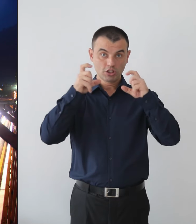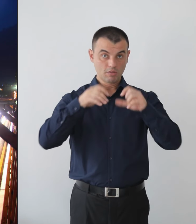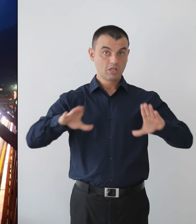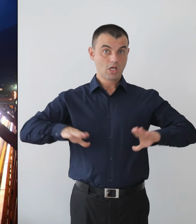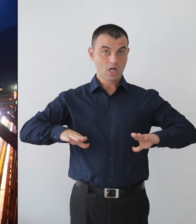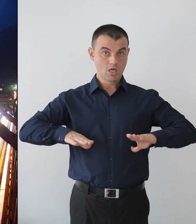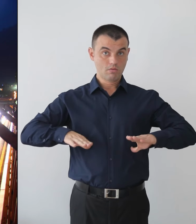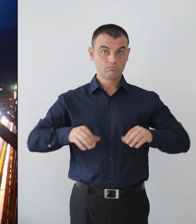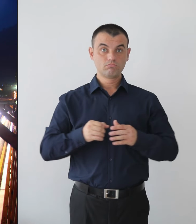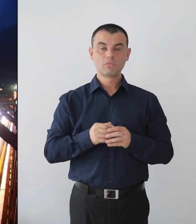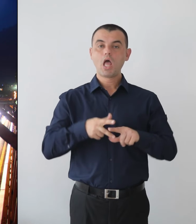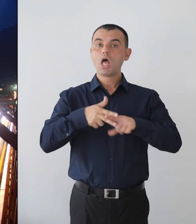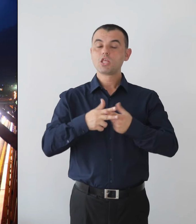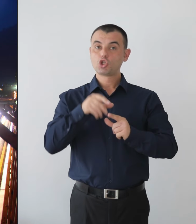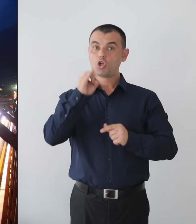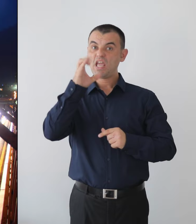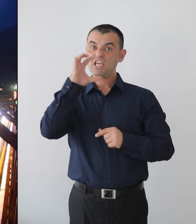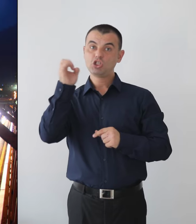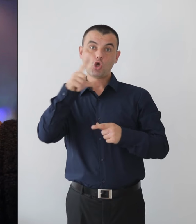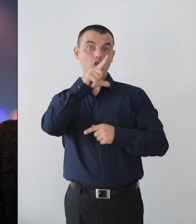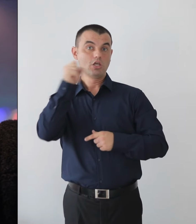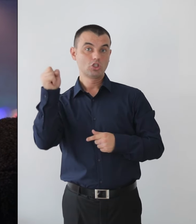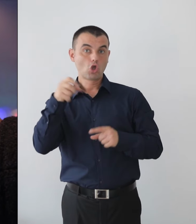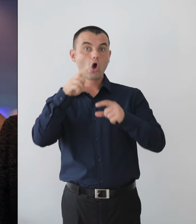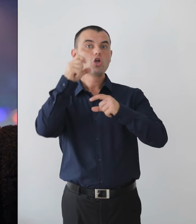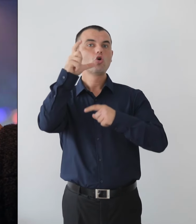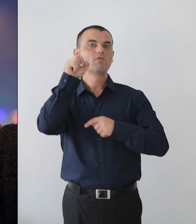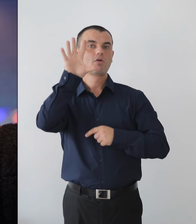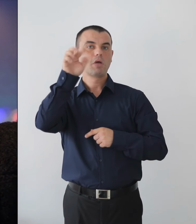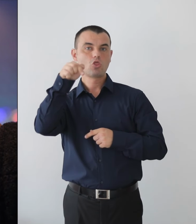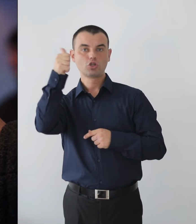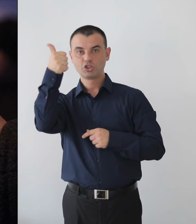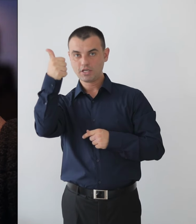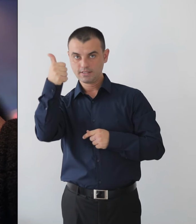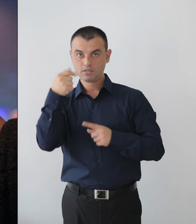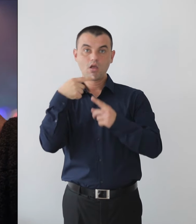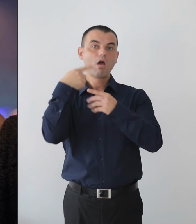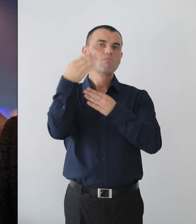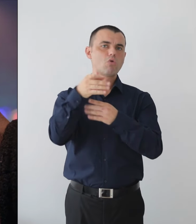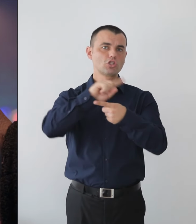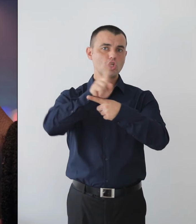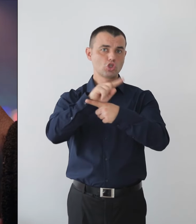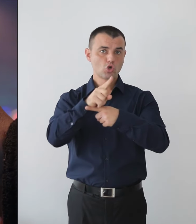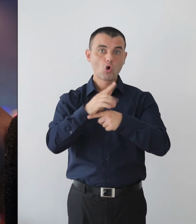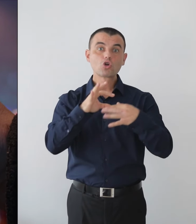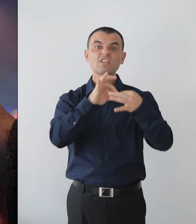Нощно снимане в града: настойте ISO 100 и бленда 5,6, след това скорост на затвора